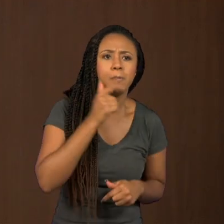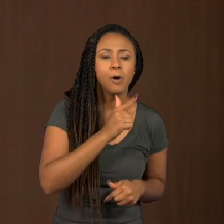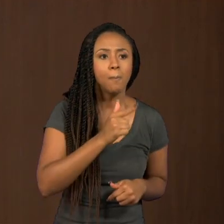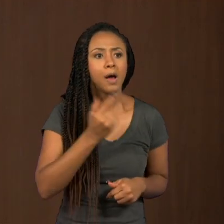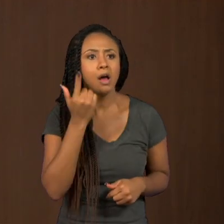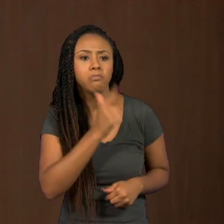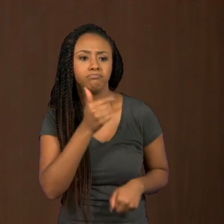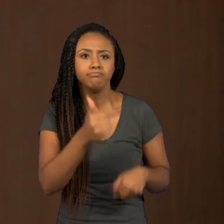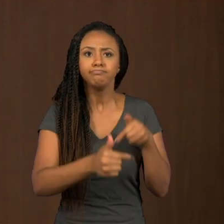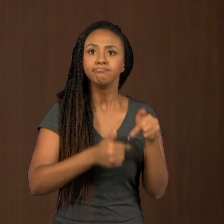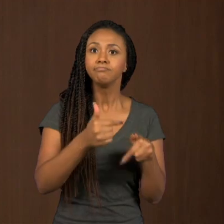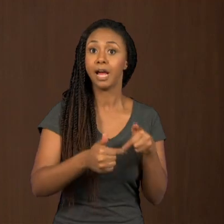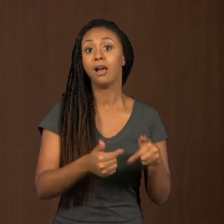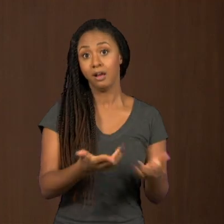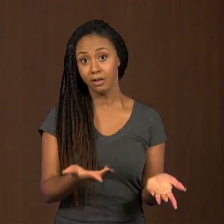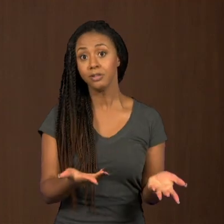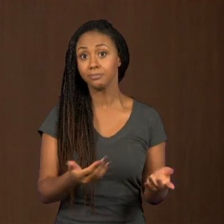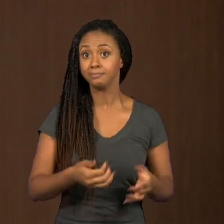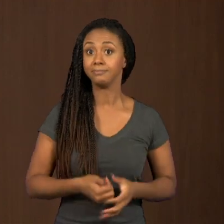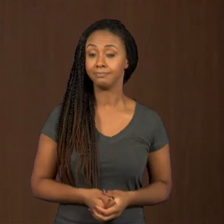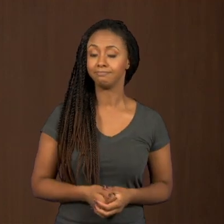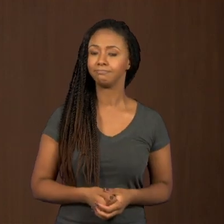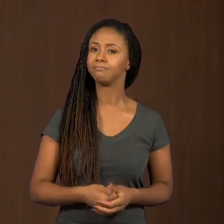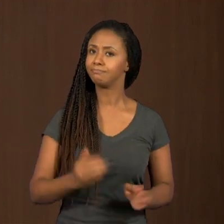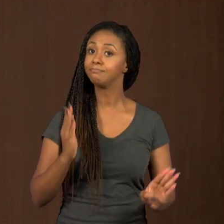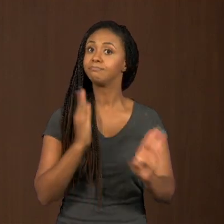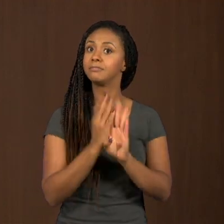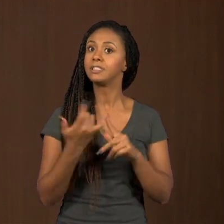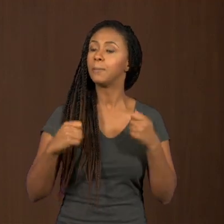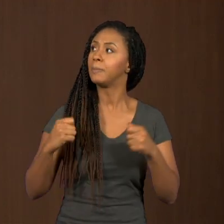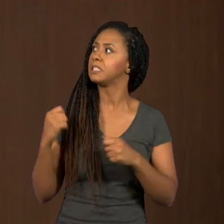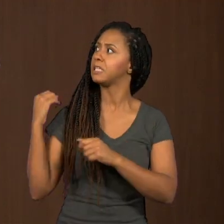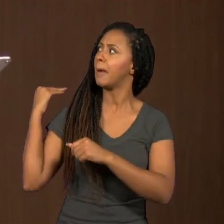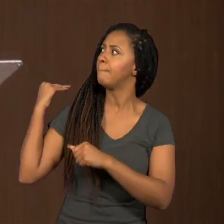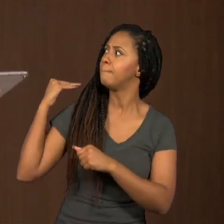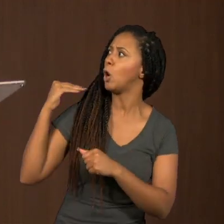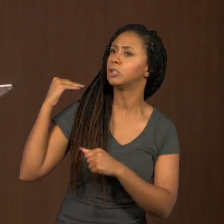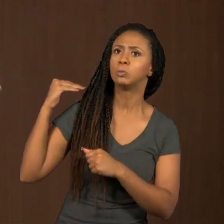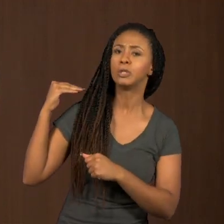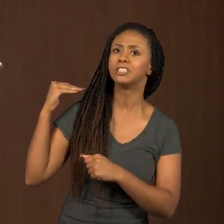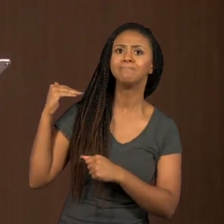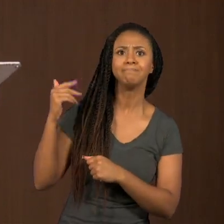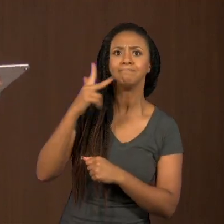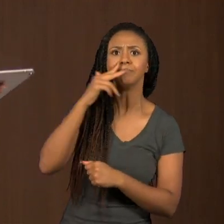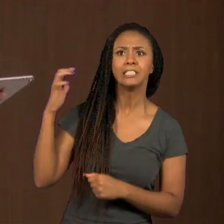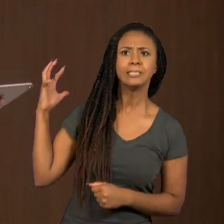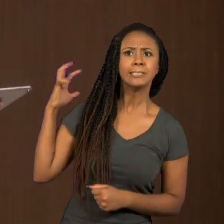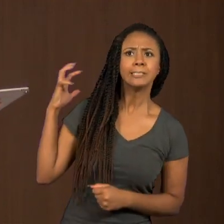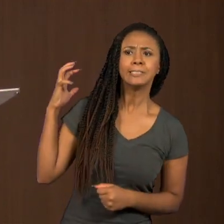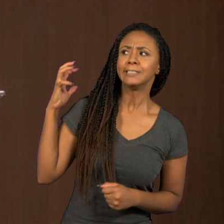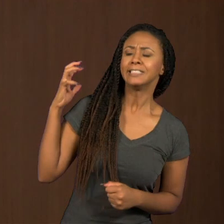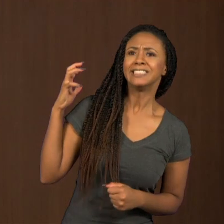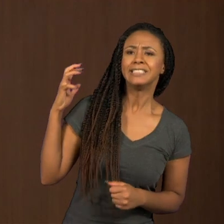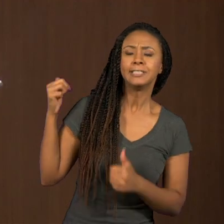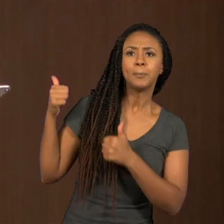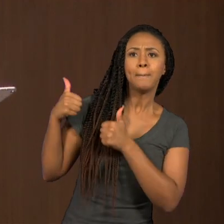ENTÃO PRA ISSO ELE PRECISA ESCAPAR DA MORTE, QUE PARECE SER CERTA, PARECE INEVITÁVEL, HABITANDO